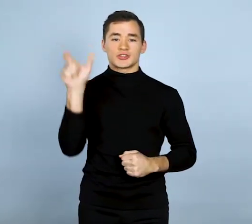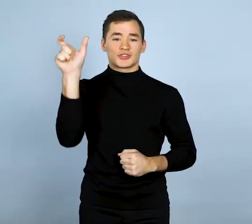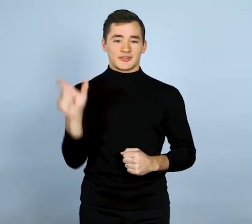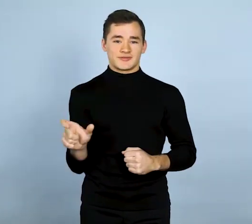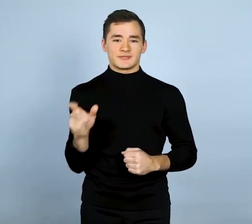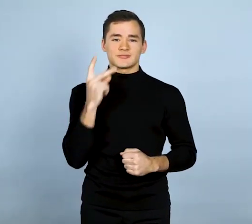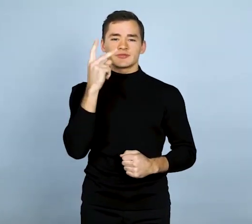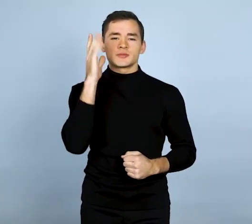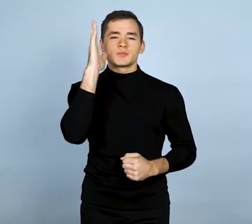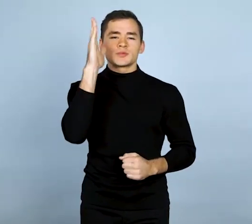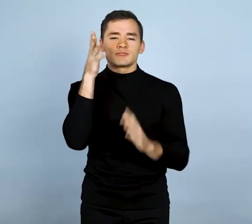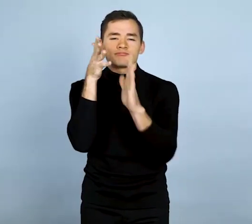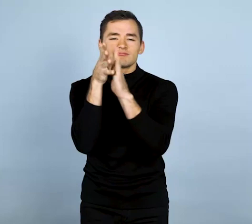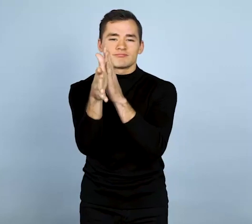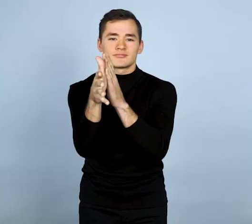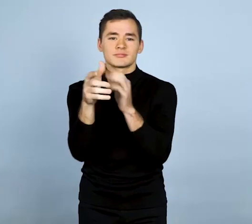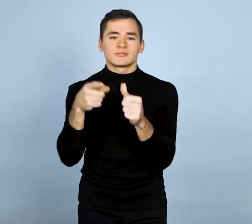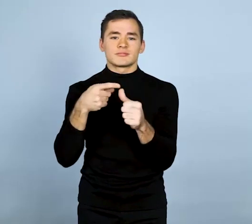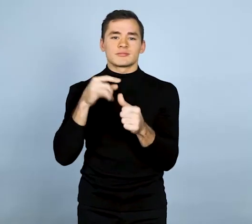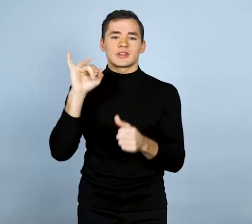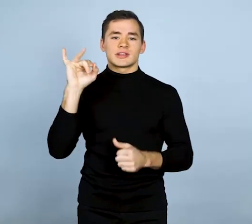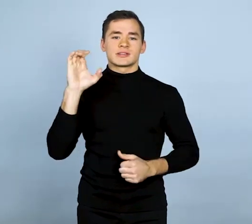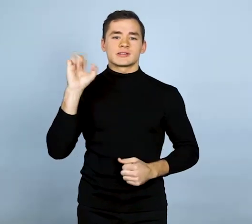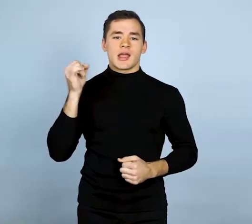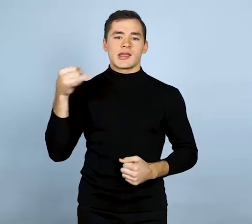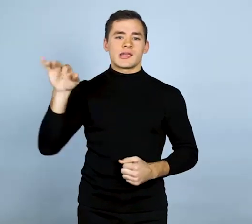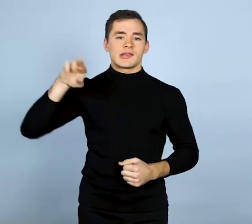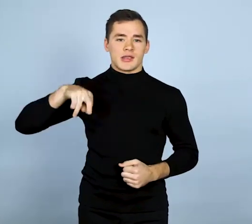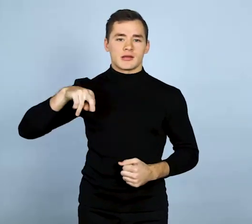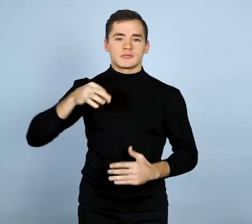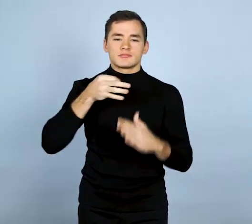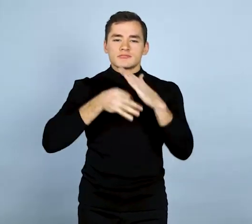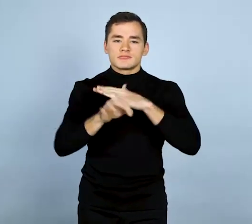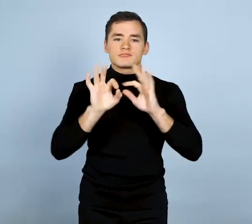пророчество пророка Исайи